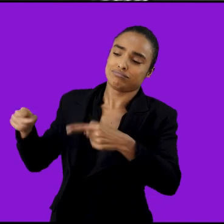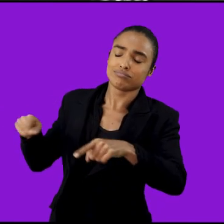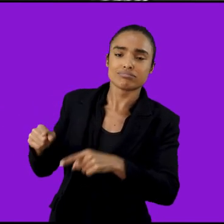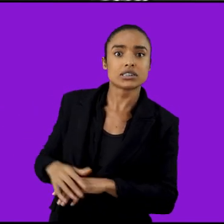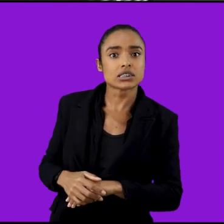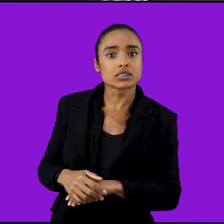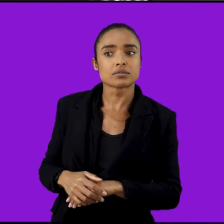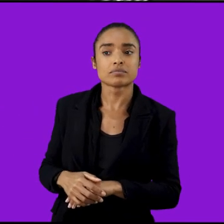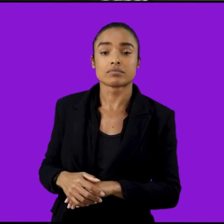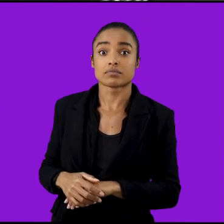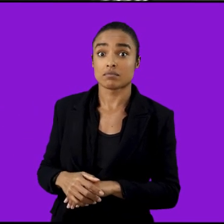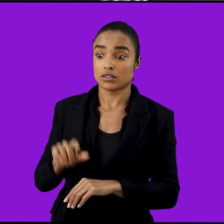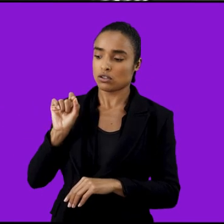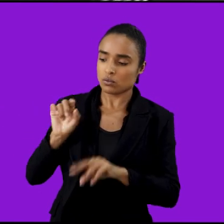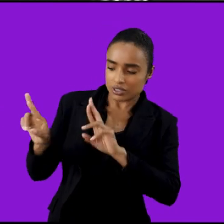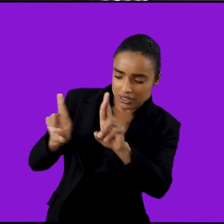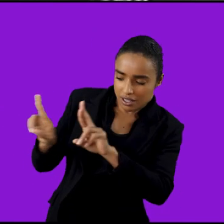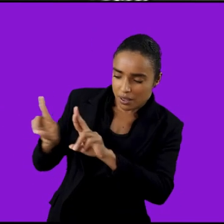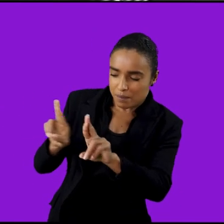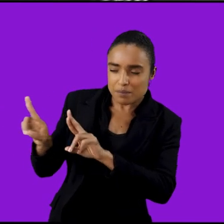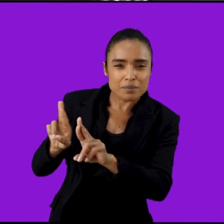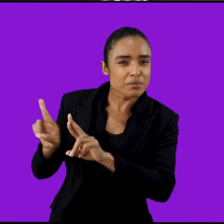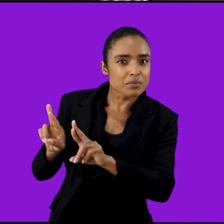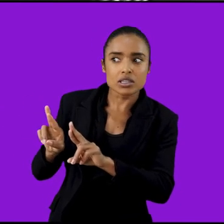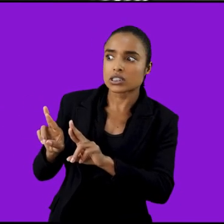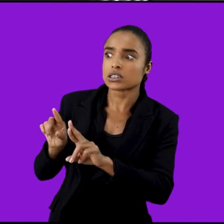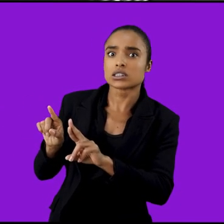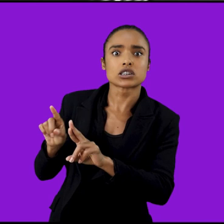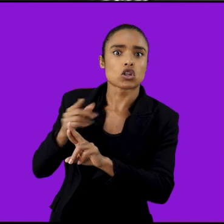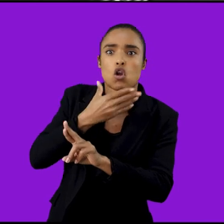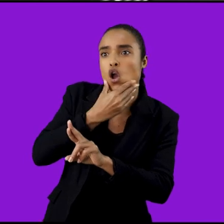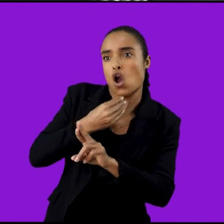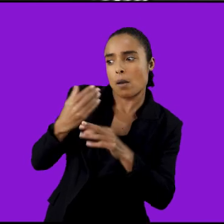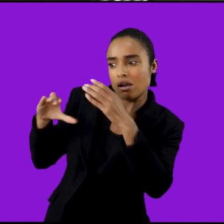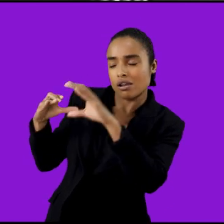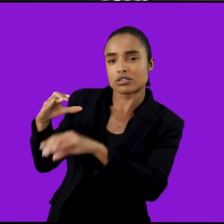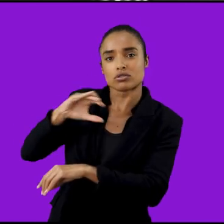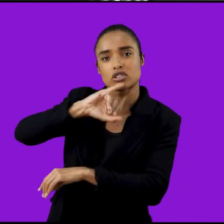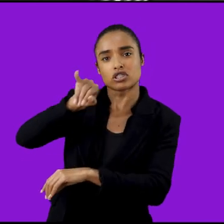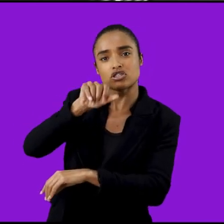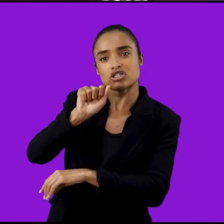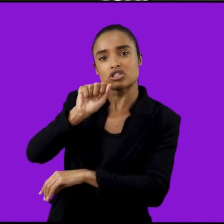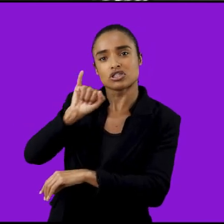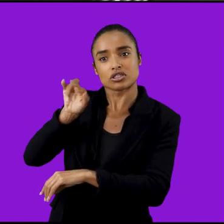Então, essa relação com esse tipo de artista gigante… Sim Mas não gigante só artisticamente falando